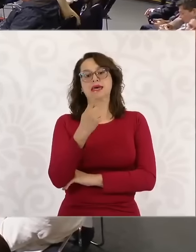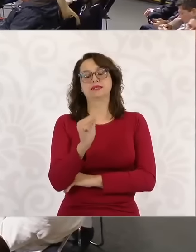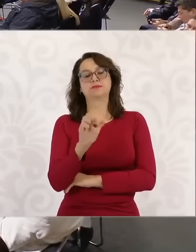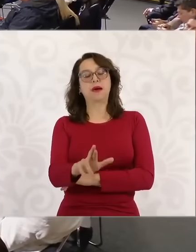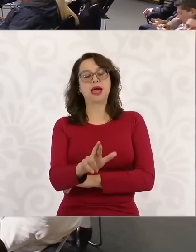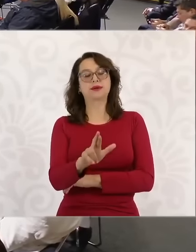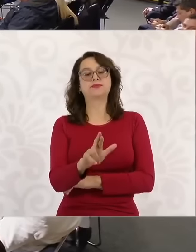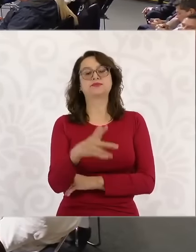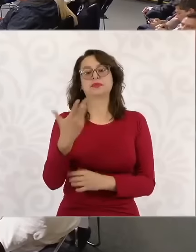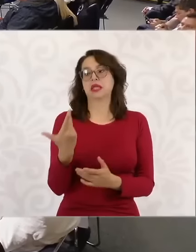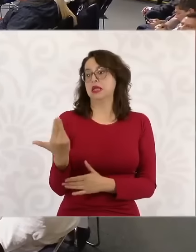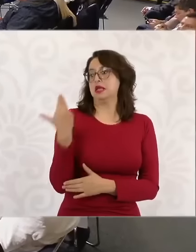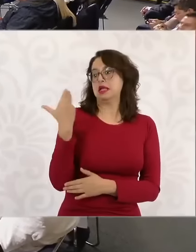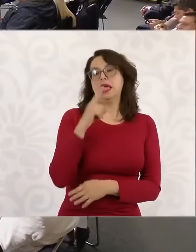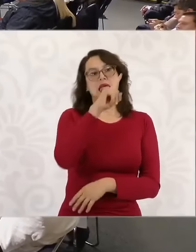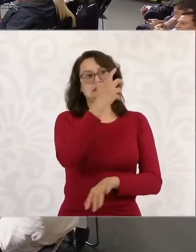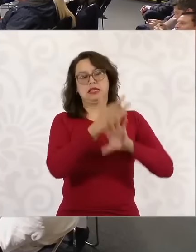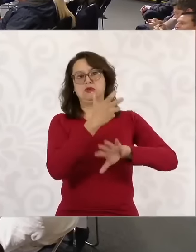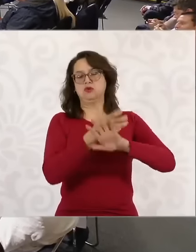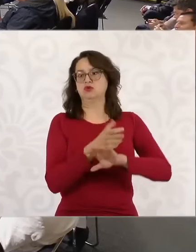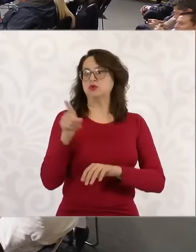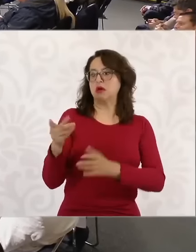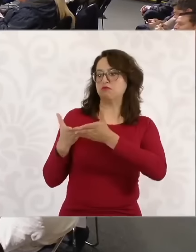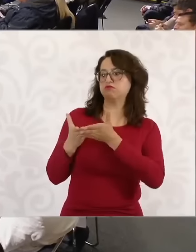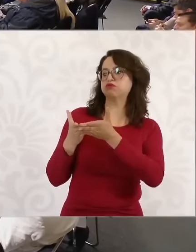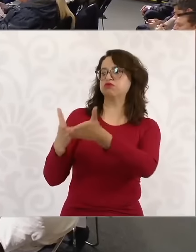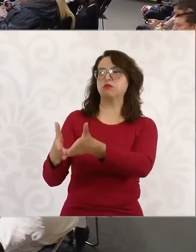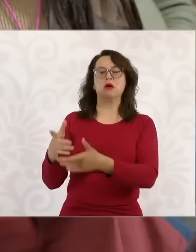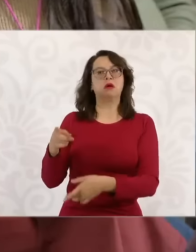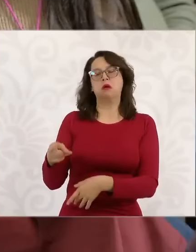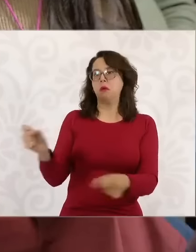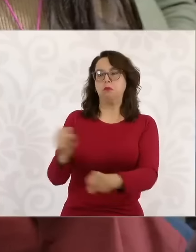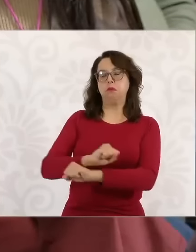de las Fuerzas Armadas de Estados Unidos en el eh océano Pacífico, preguntarle si finalmente